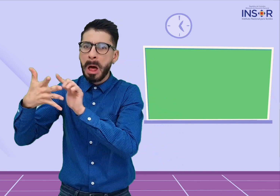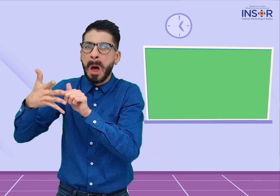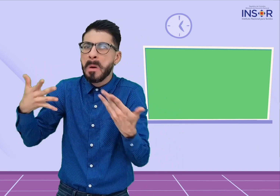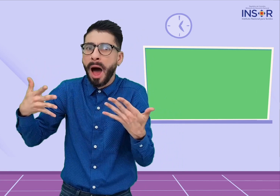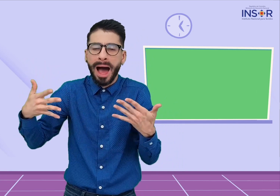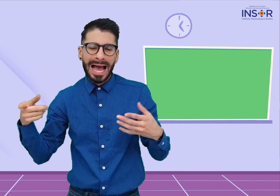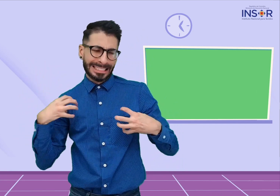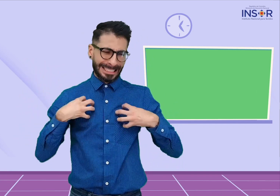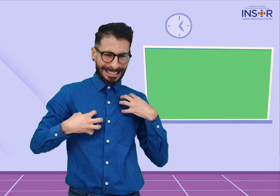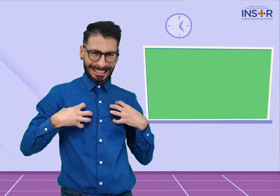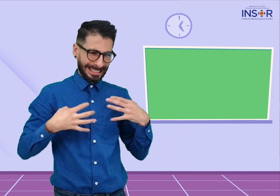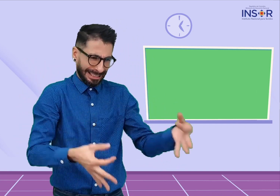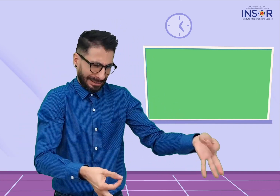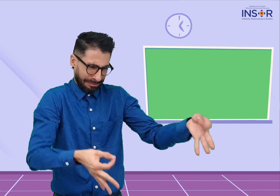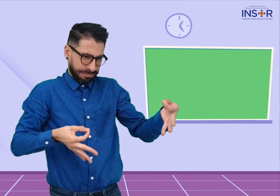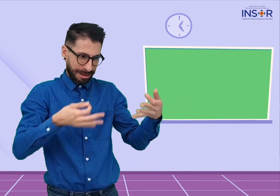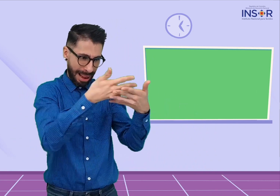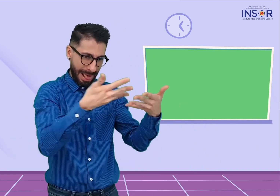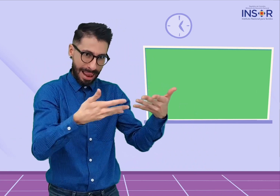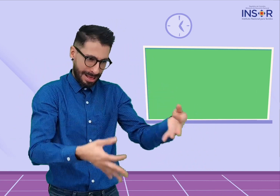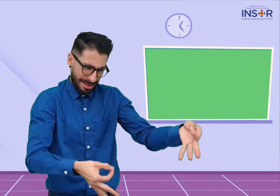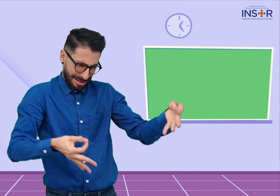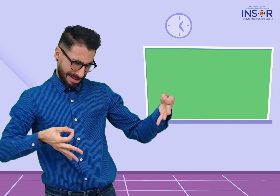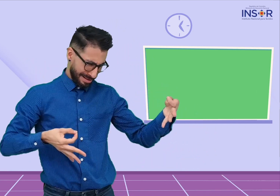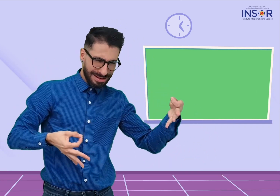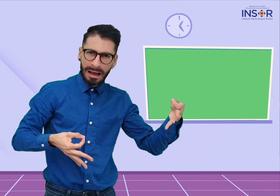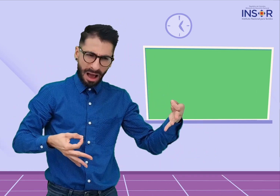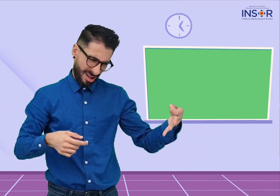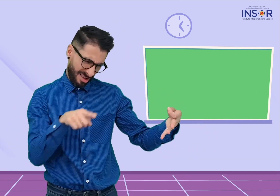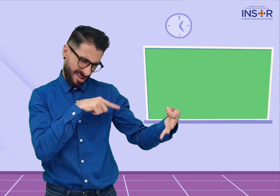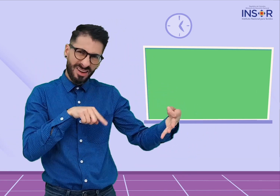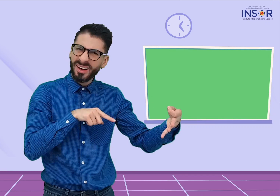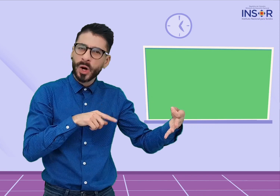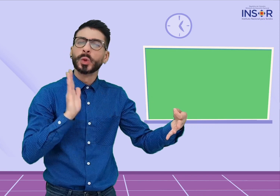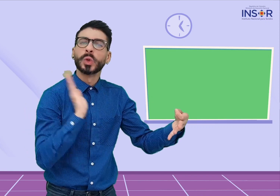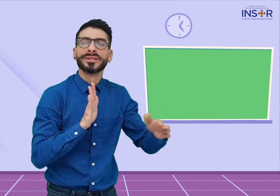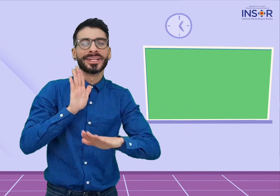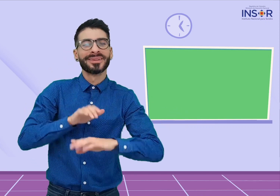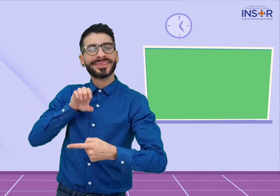Ella nos contó que recibió un texto y creyó entender algo que le causó preocupación.